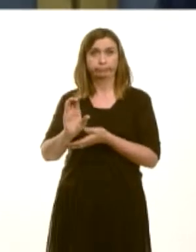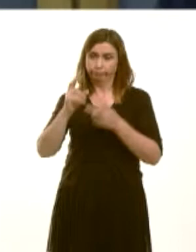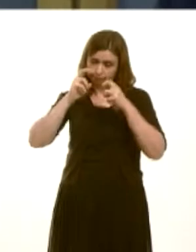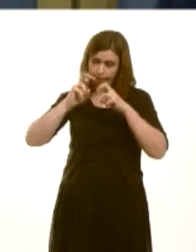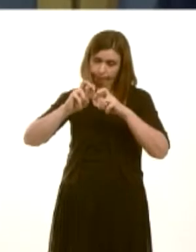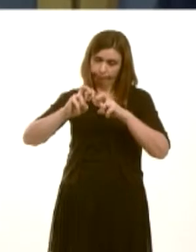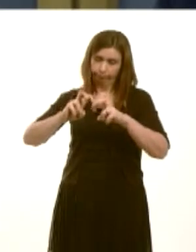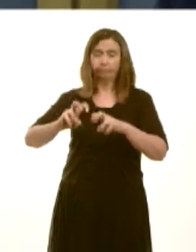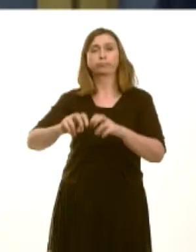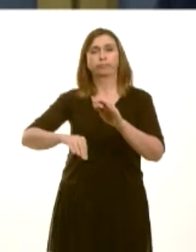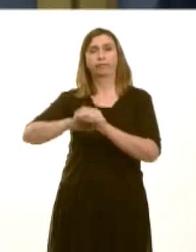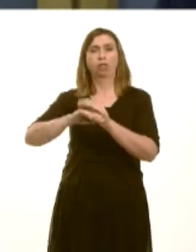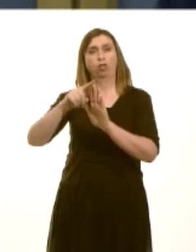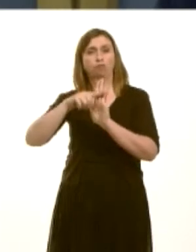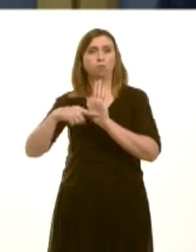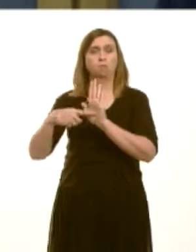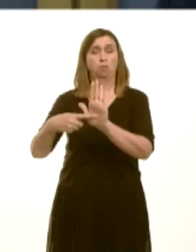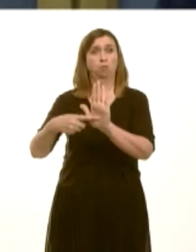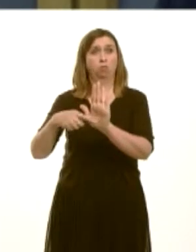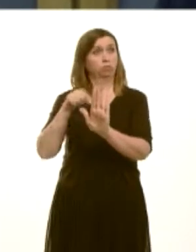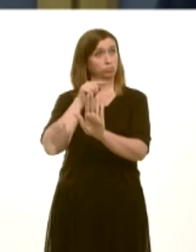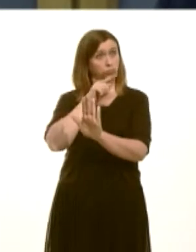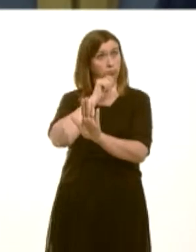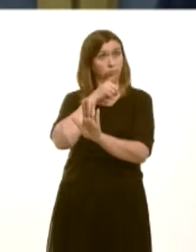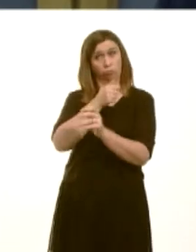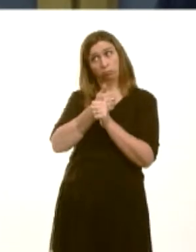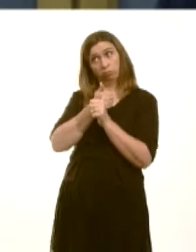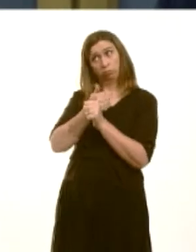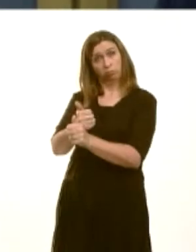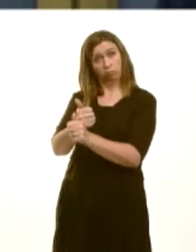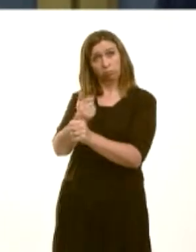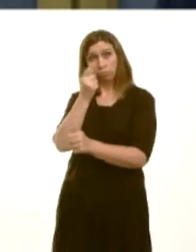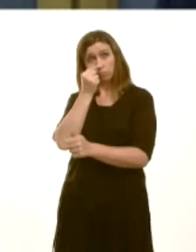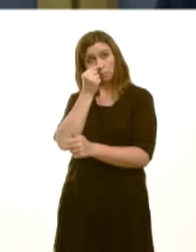gyda Gweinidog yr Economi, Gwyddoniaeth a Thrafnidiaeth, ar y posibilrwydd o wneud hyn